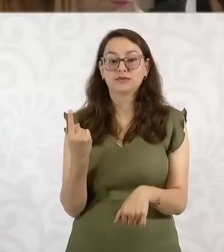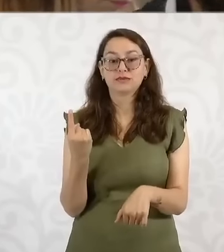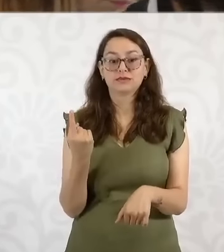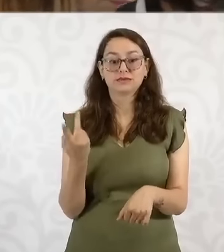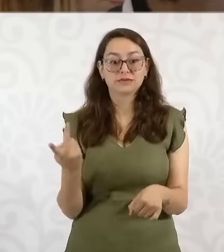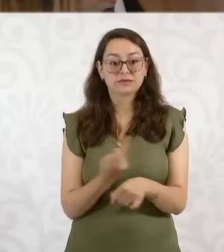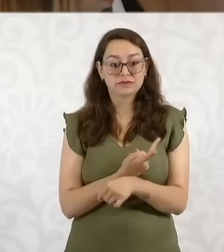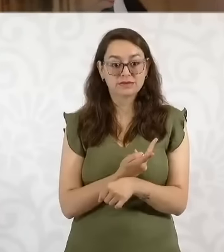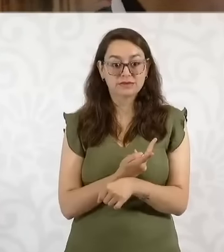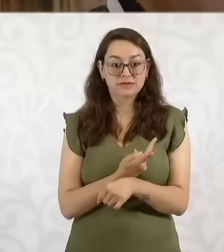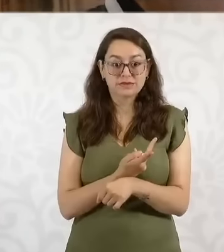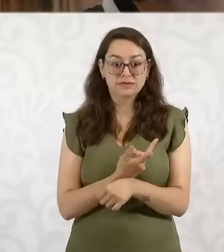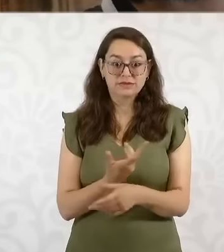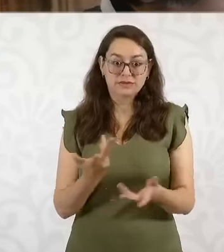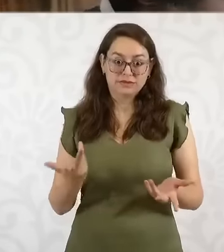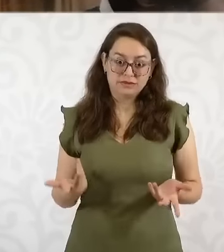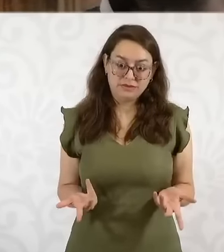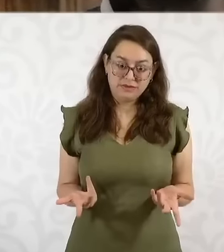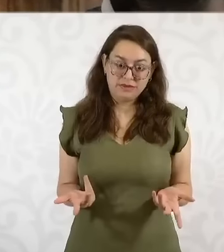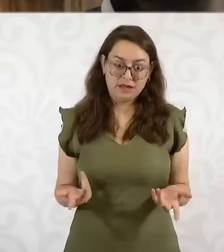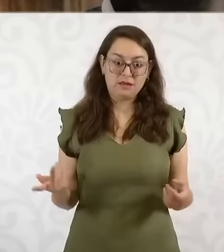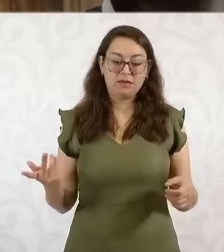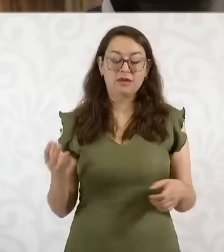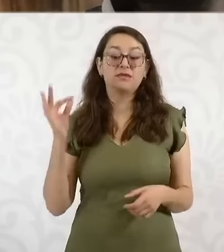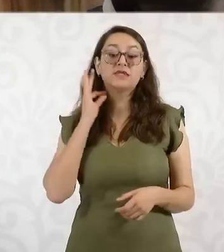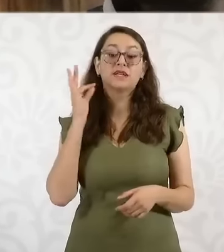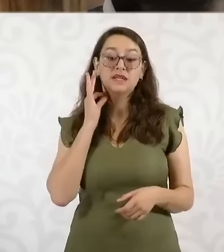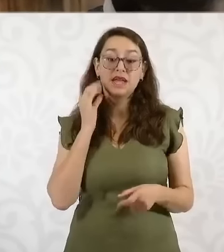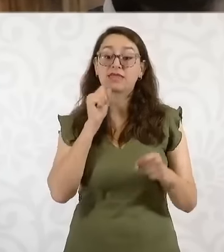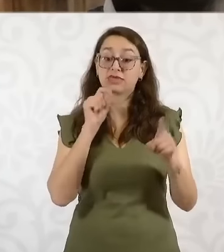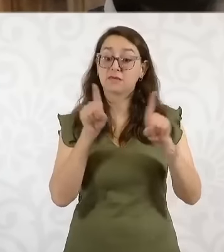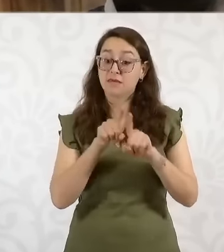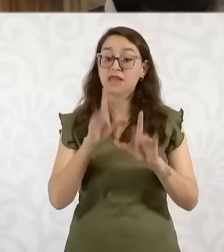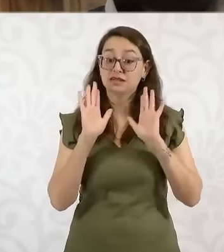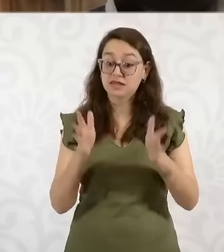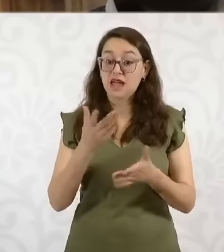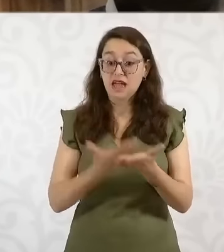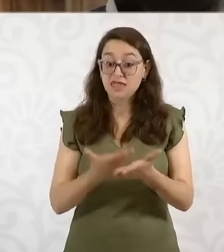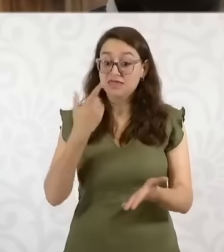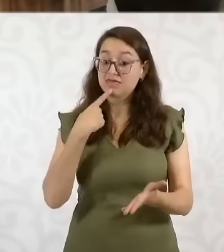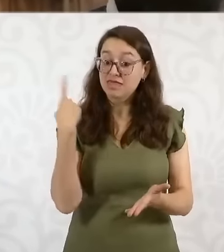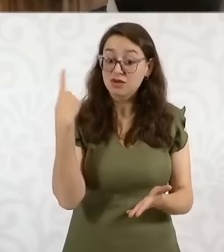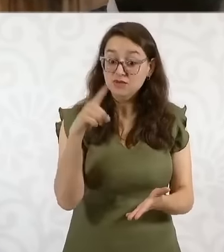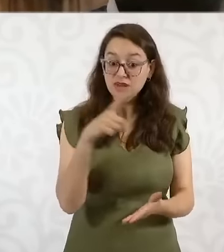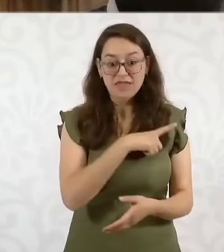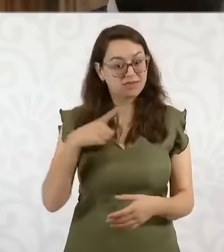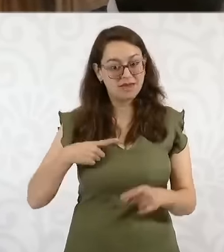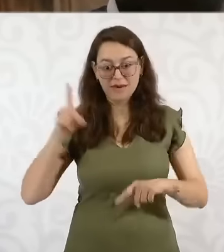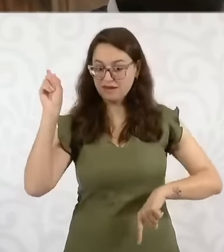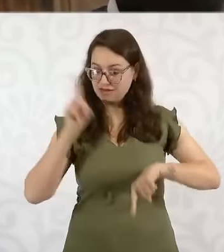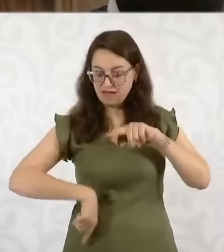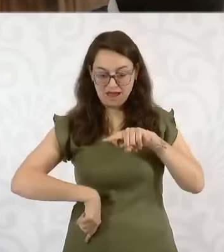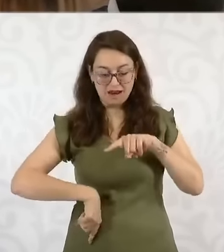podría ya haber un desestimiento por parte de la Fiscalía General de la República. Este mismo juez